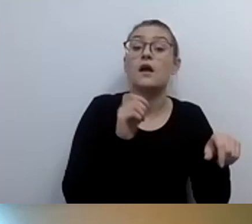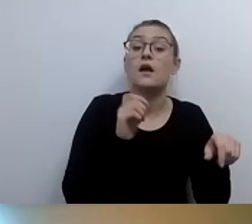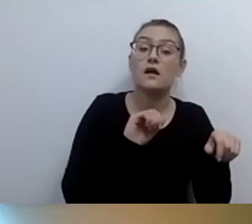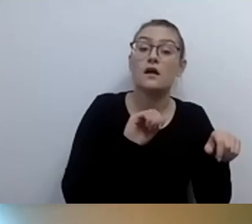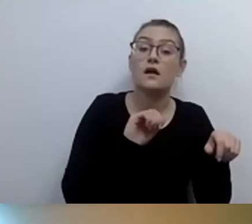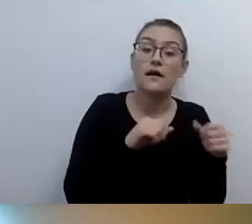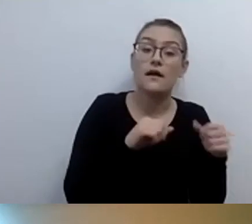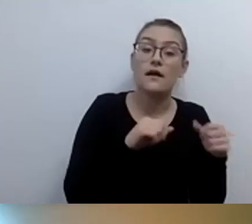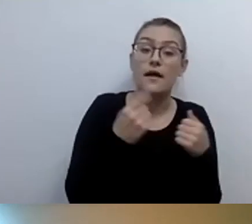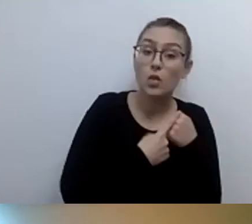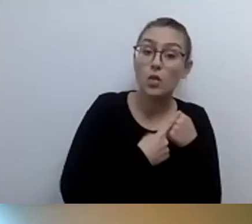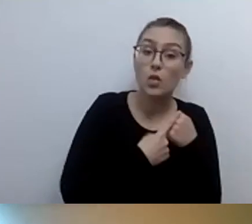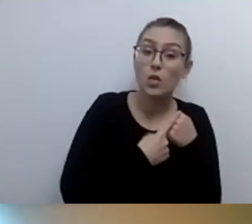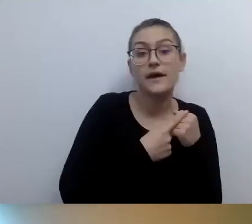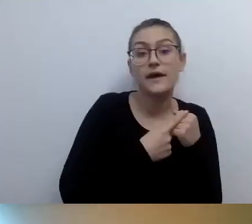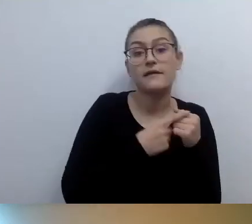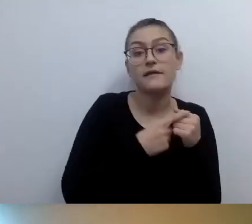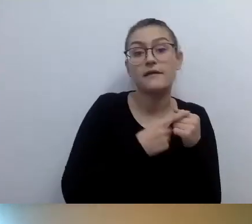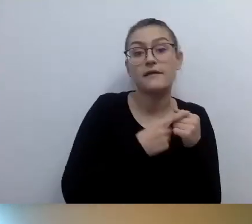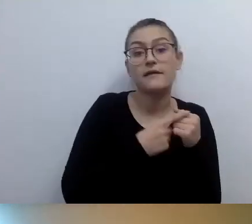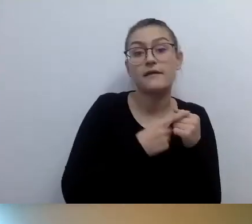niech one będą umieszczone w uporządkowany sposób.